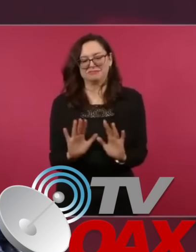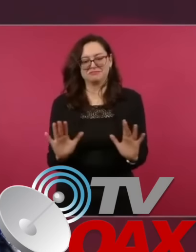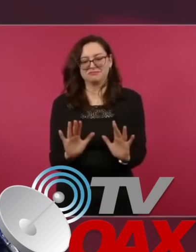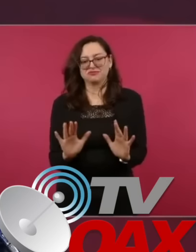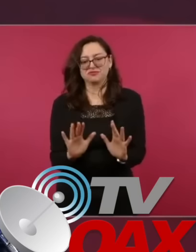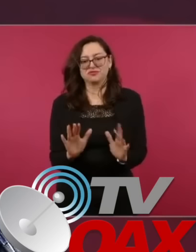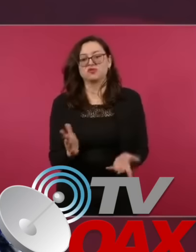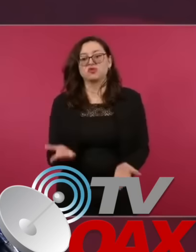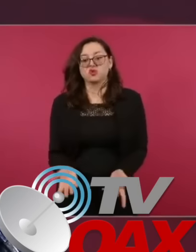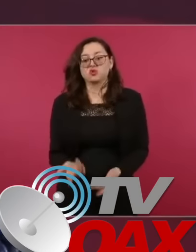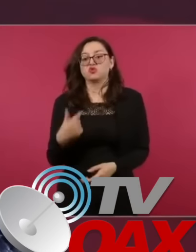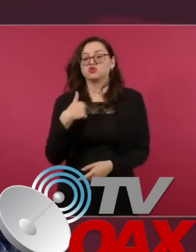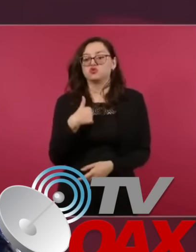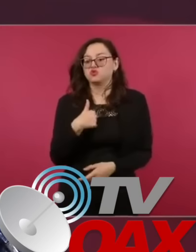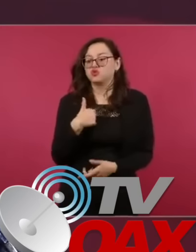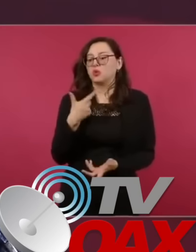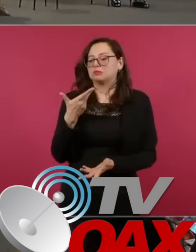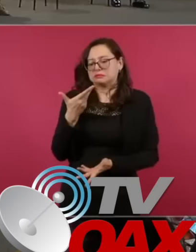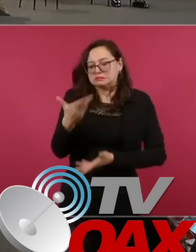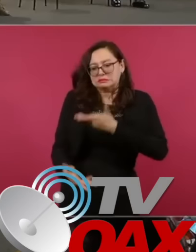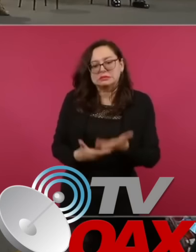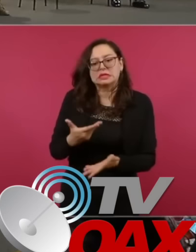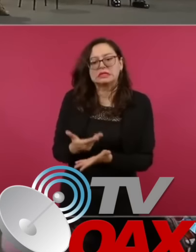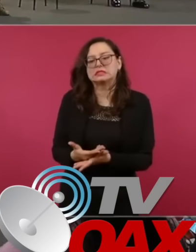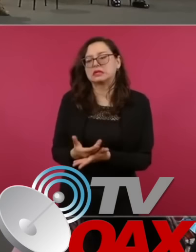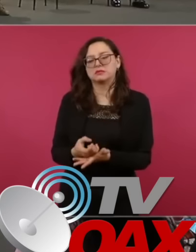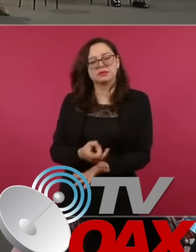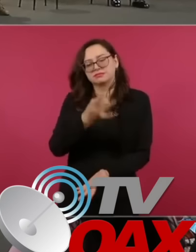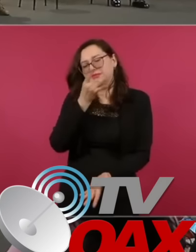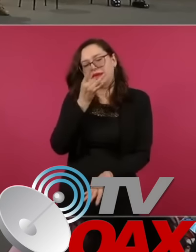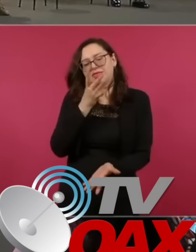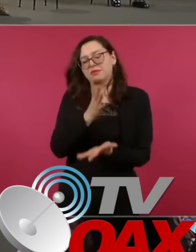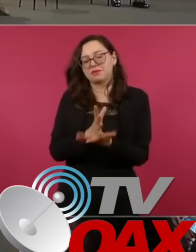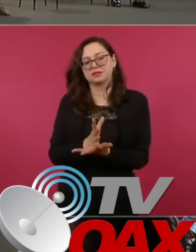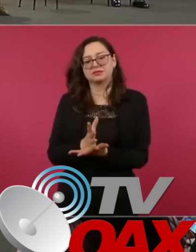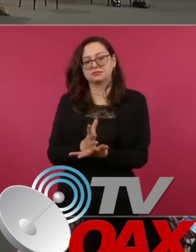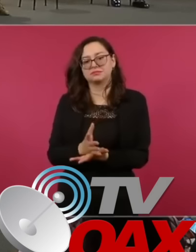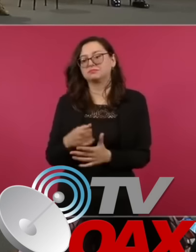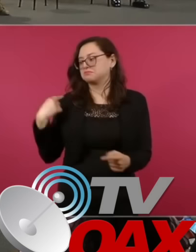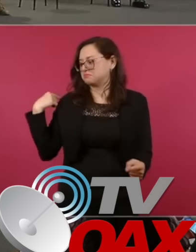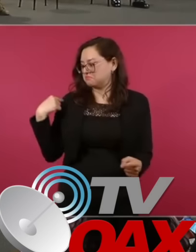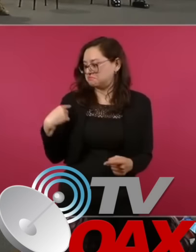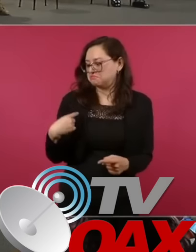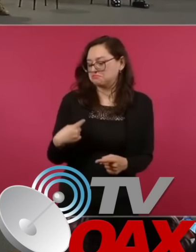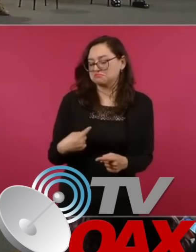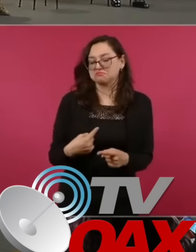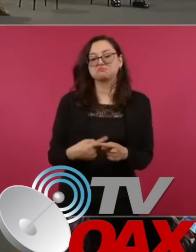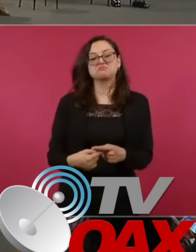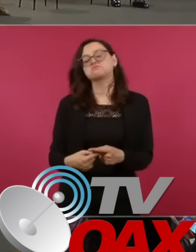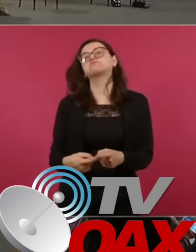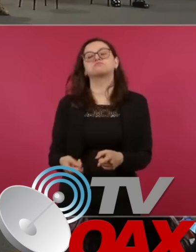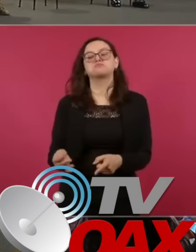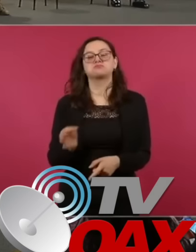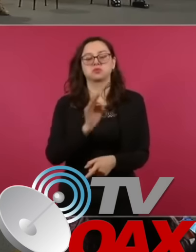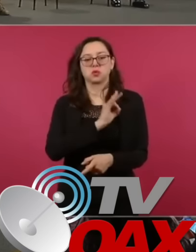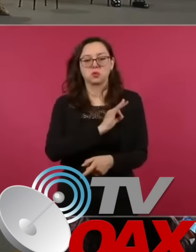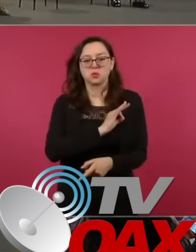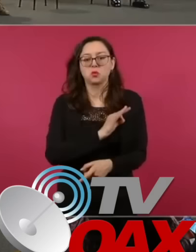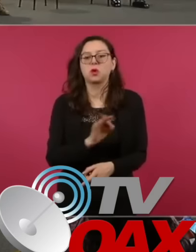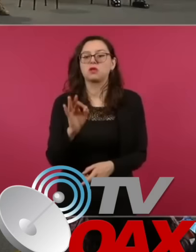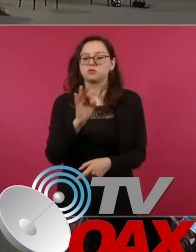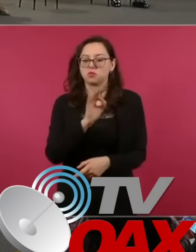donde he podido servir en en unaa mis capacidades que que que tratamos de de seguir mejorando cada